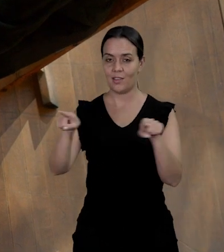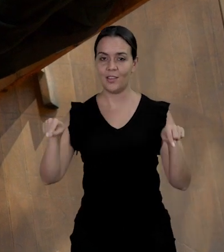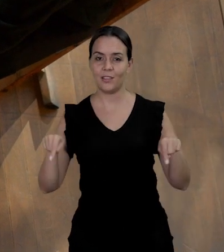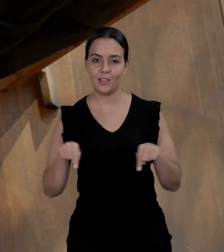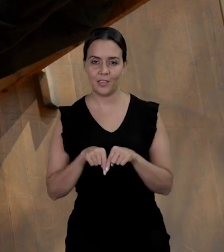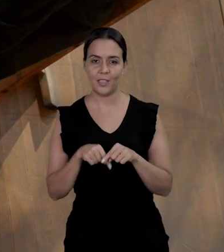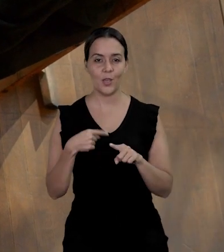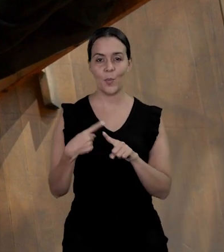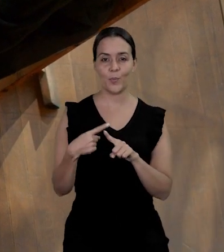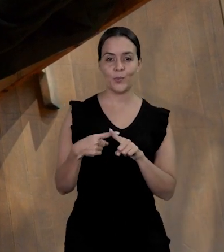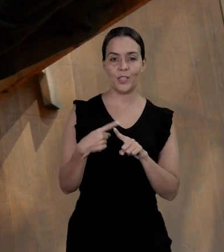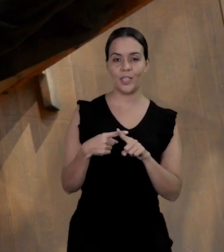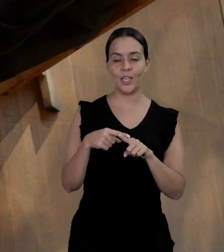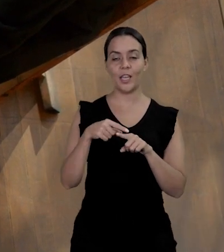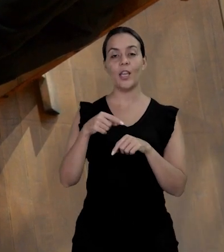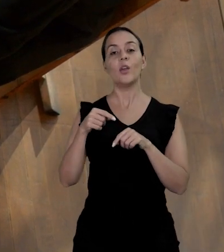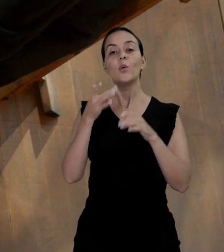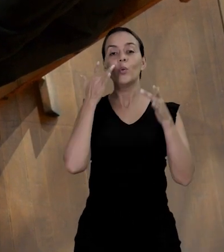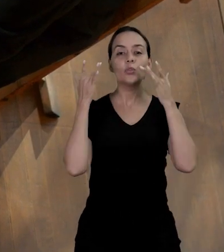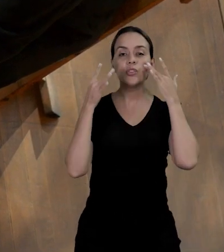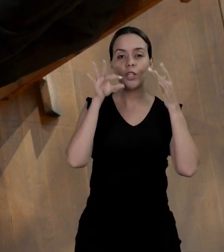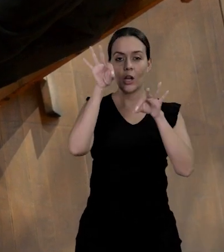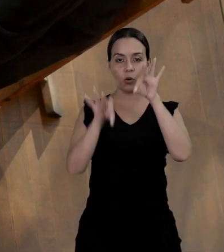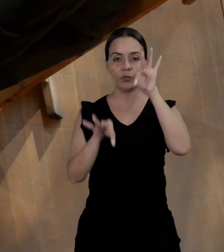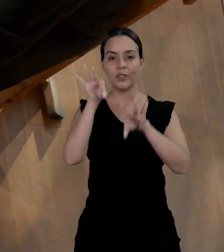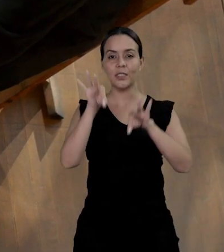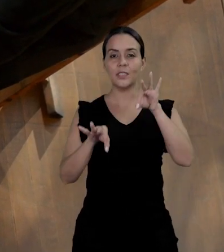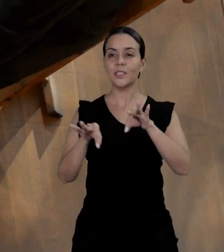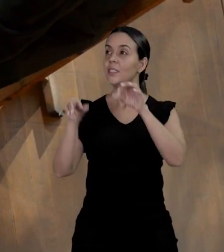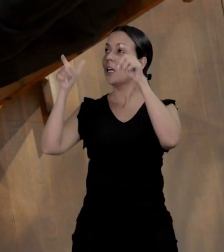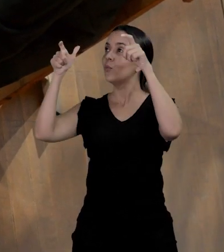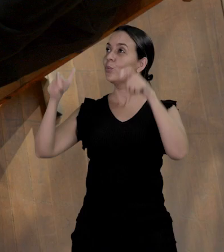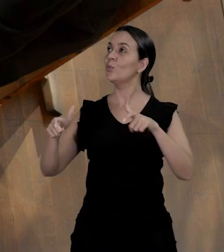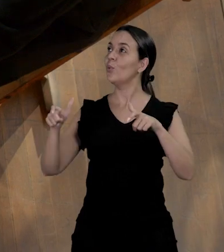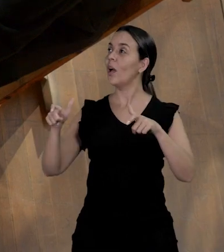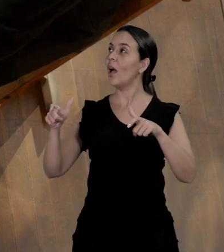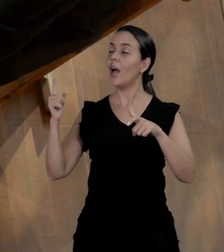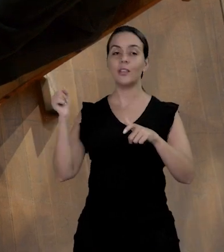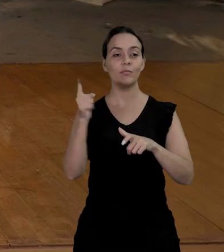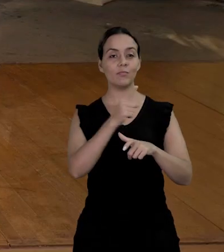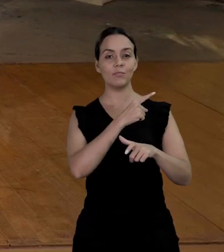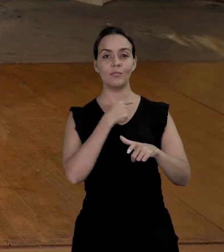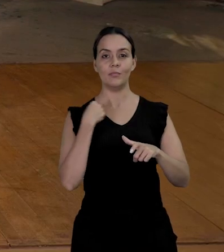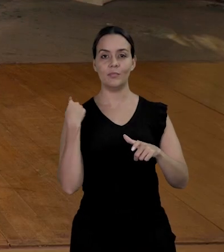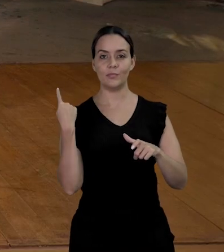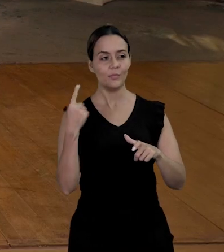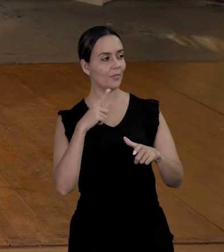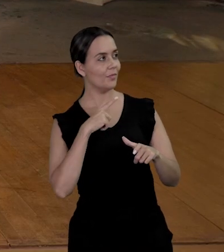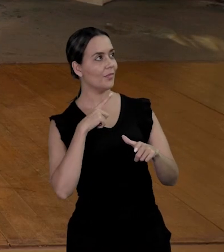essa posição que o Teatro Oficina oferece, a configuração espacial, coloca esse outro,